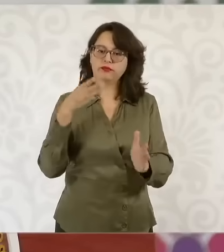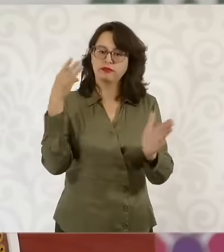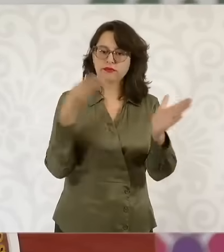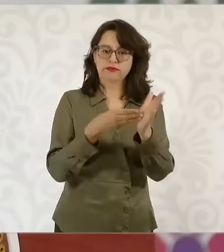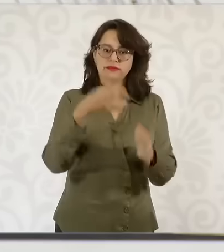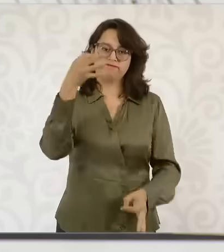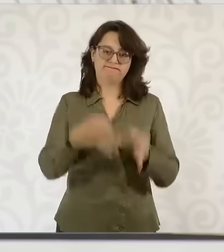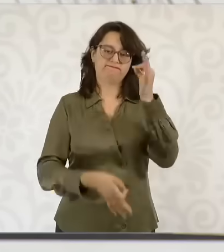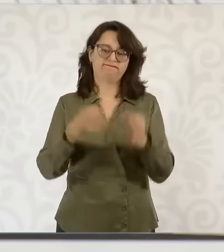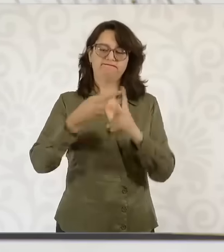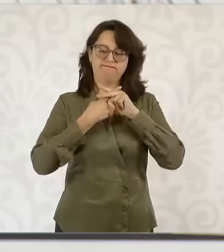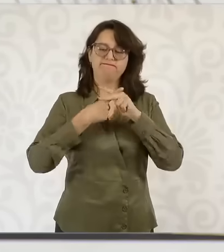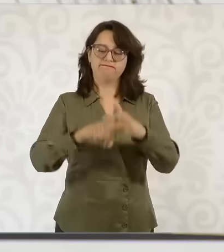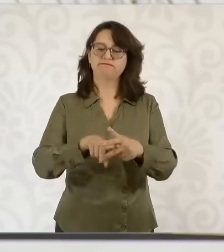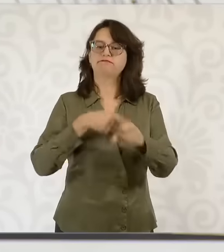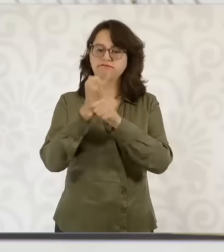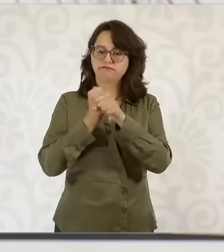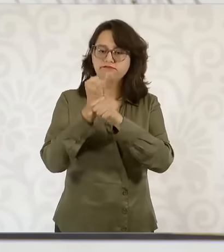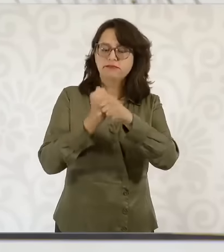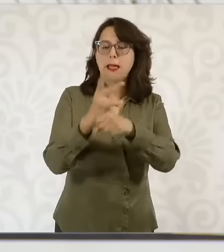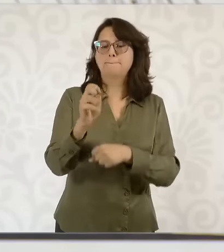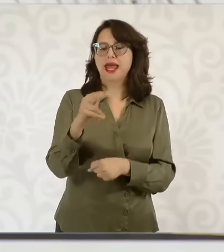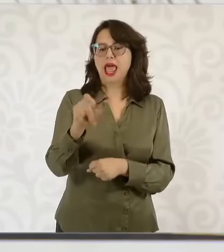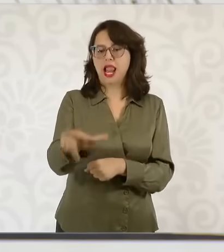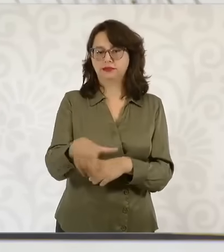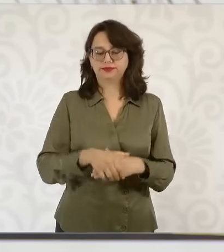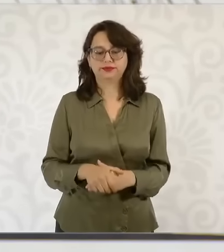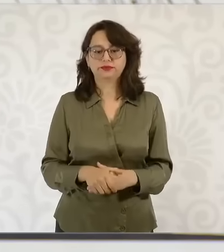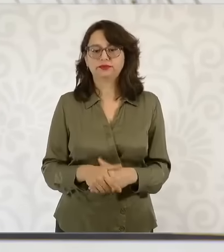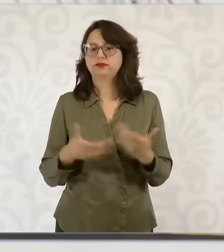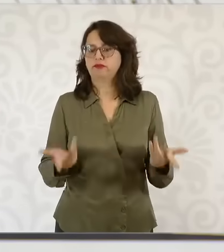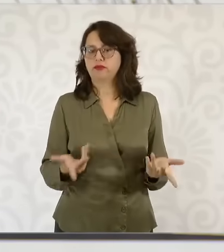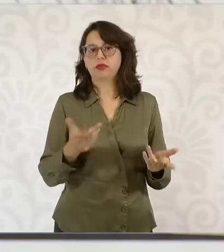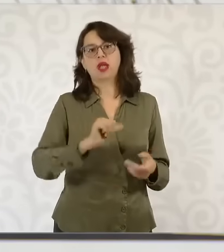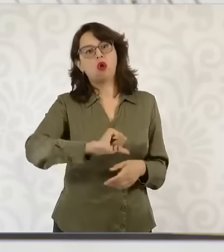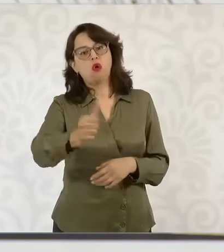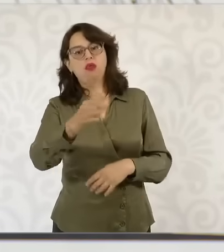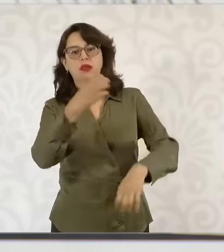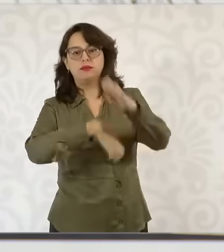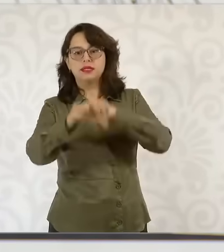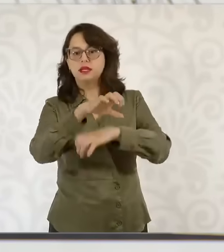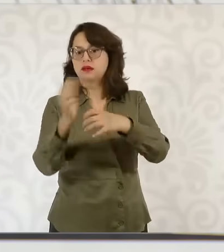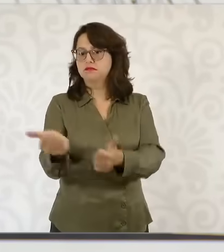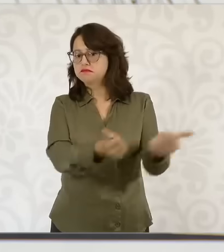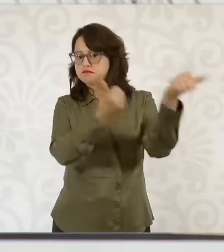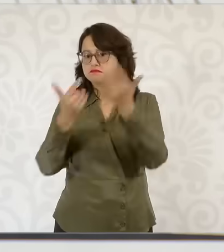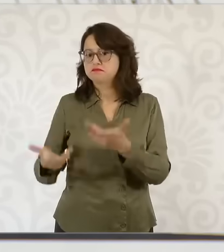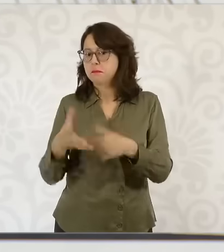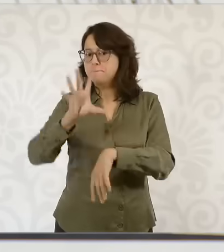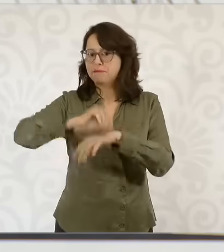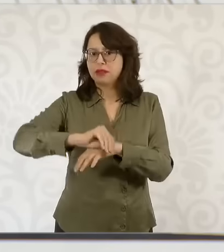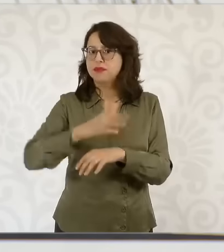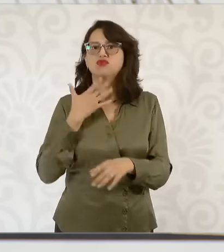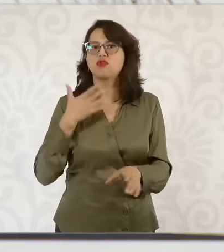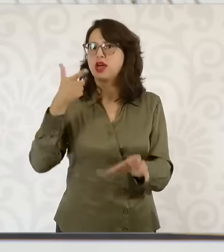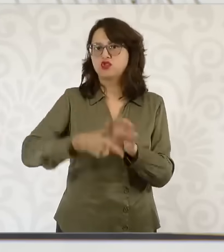delito. Si hay una empresa que no tiene permiso de importación de gasolina, pero tiene permiso de